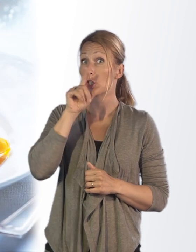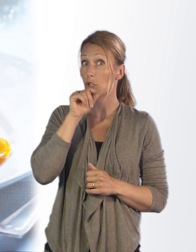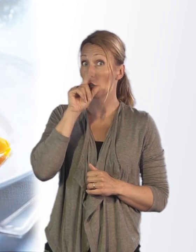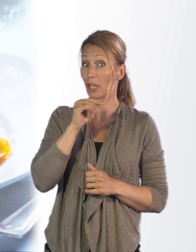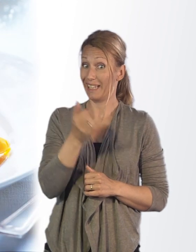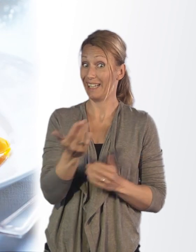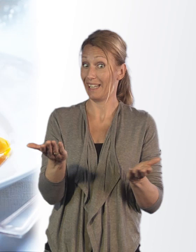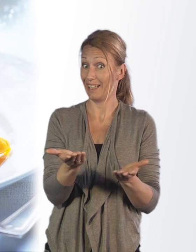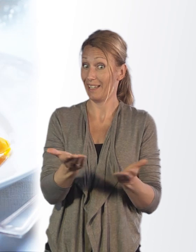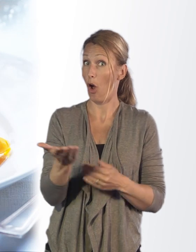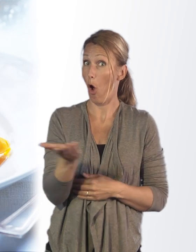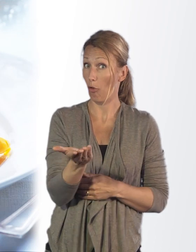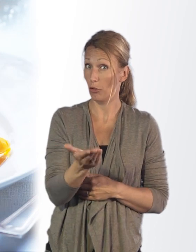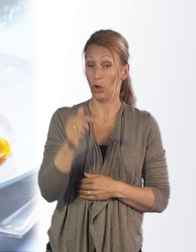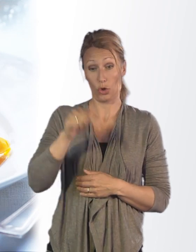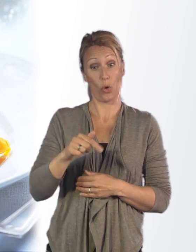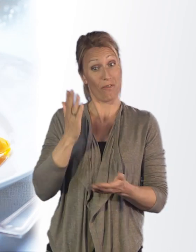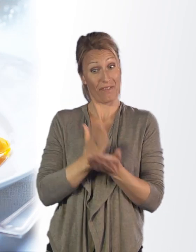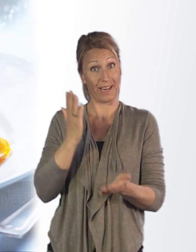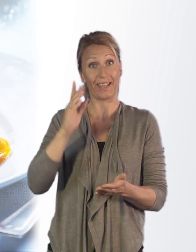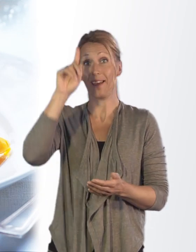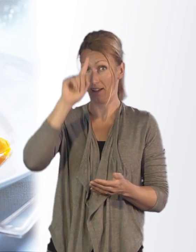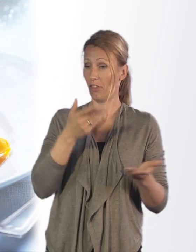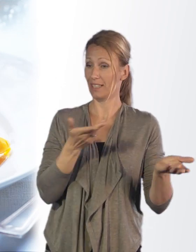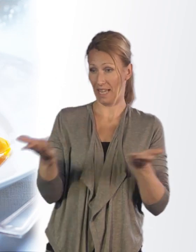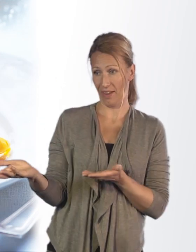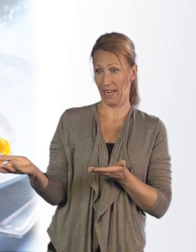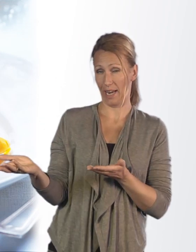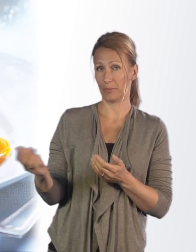Kylling i ovn er klar til servering.